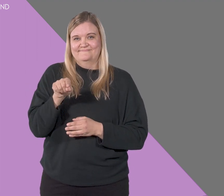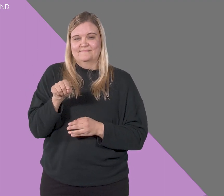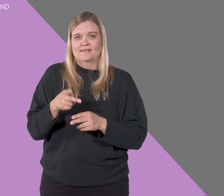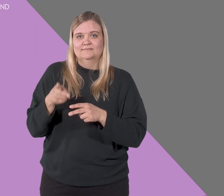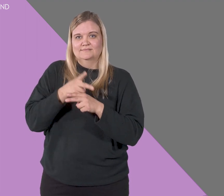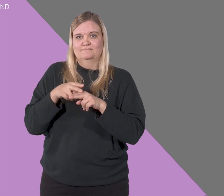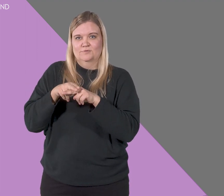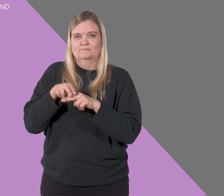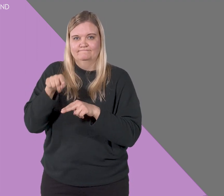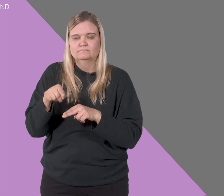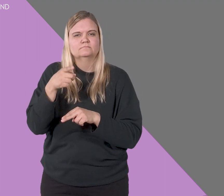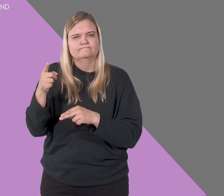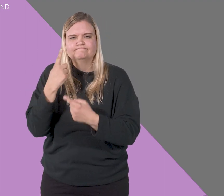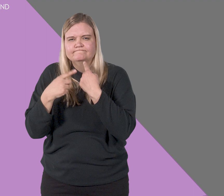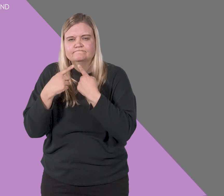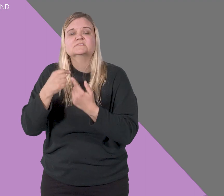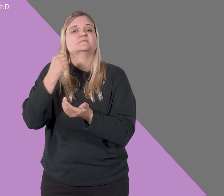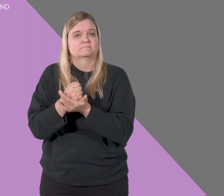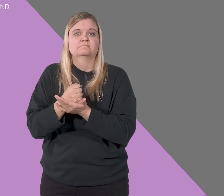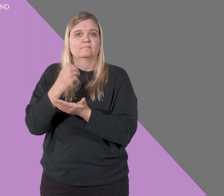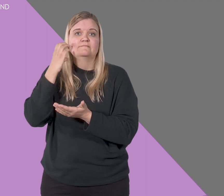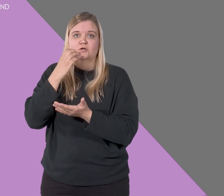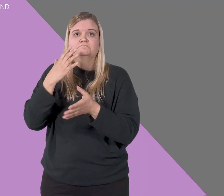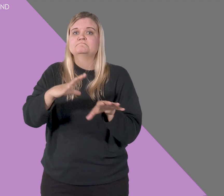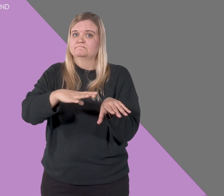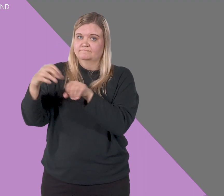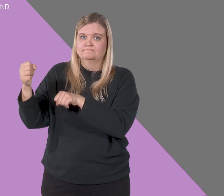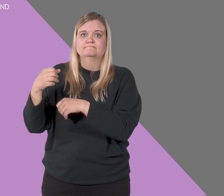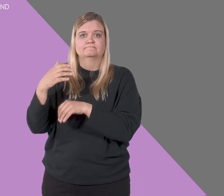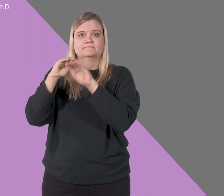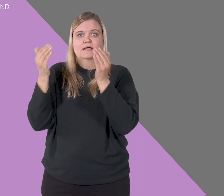Den extra generalförsamlingen bestämde att världskongressen år 2027 -